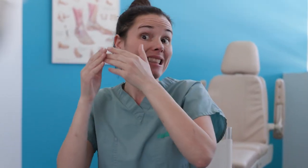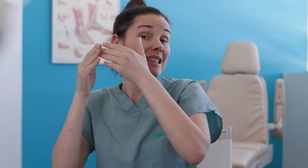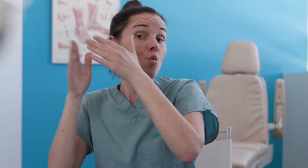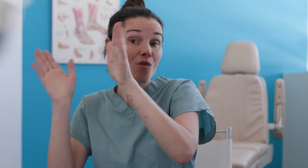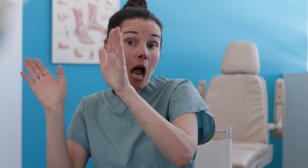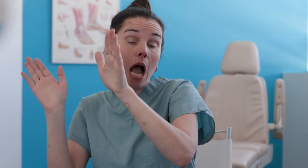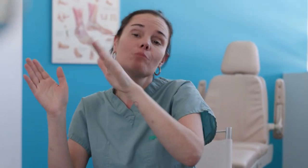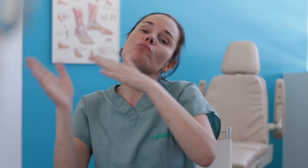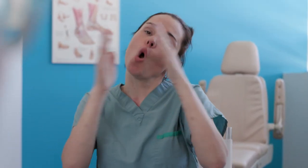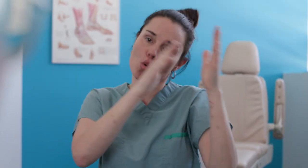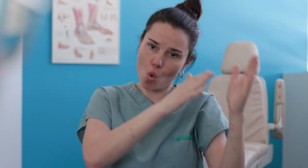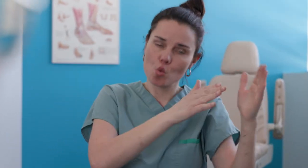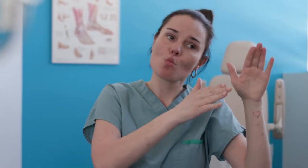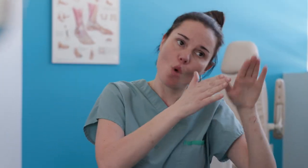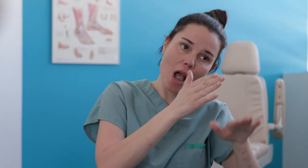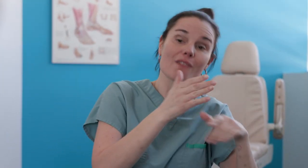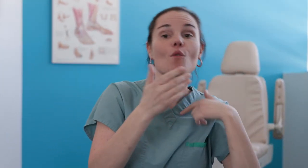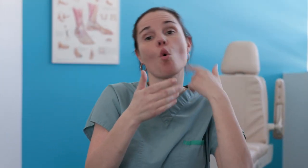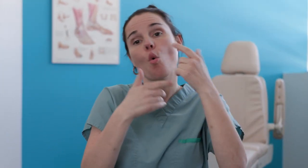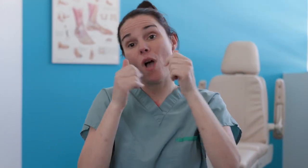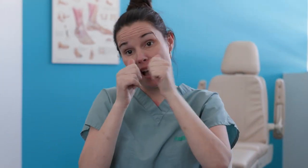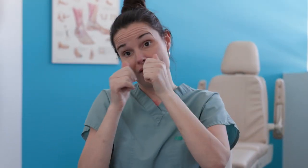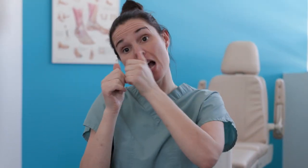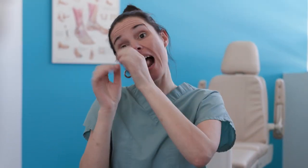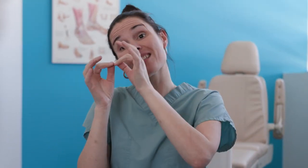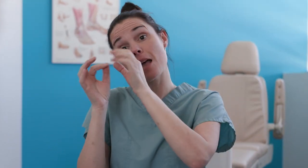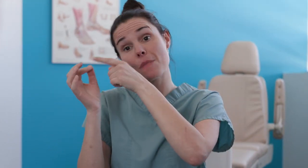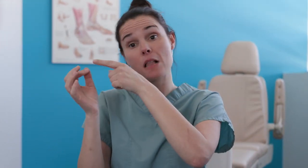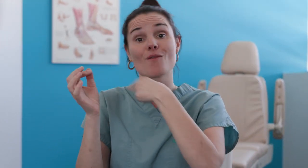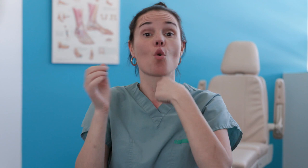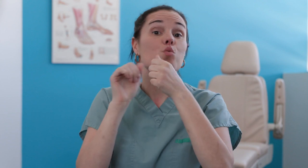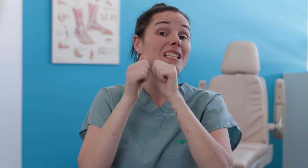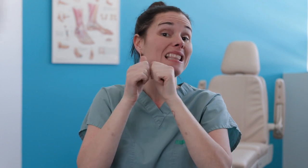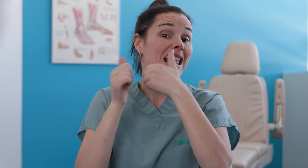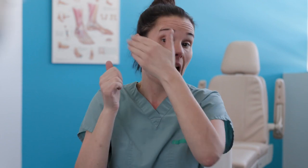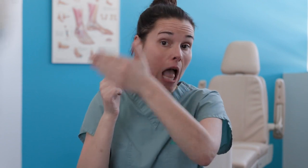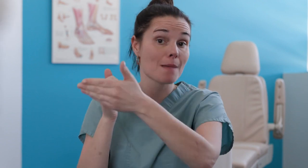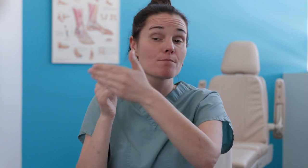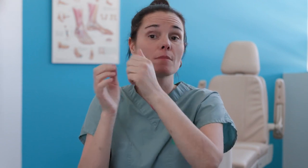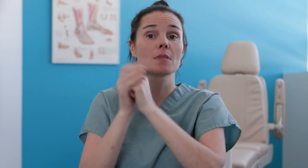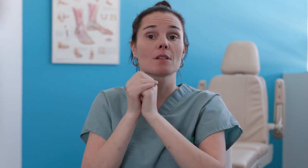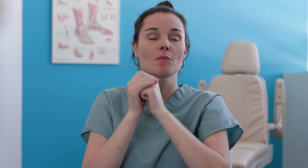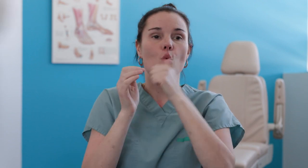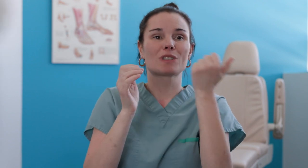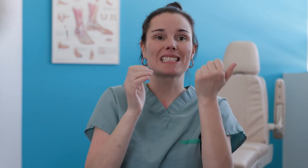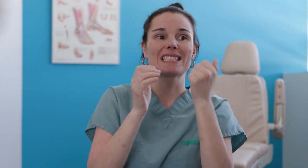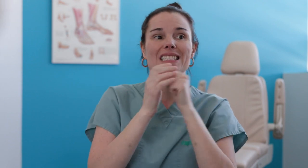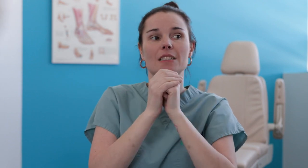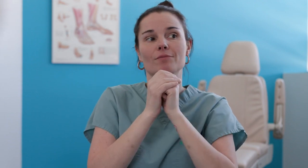Y en a qui étaient très, trs ouverts, d'autres moins. Donc, avec l'interprète, fallait qu'on s'adapte, à ce moment-l.